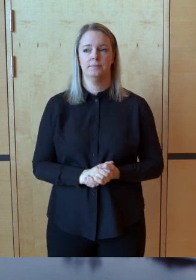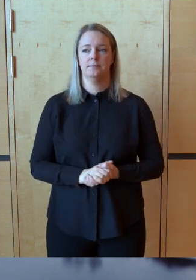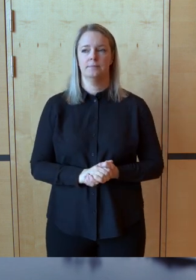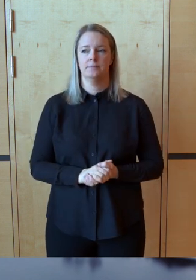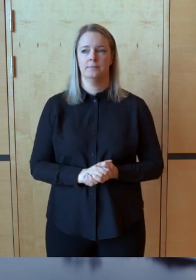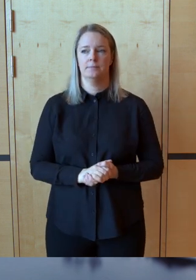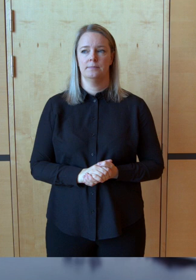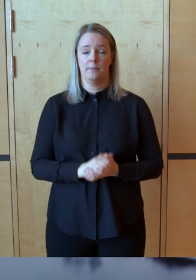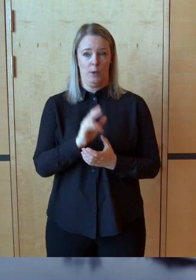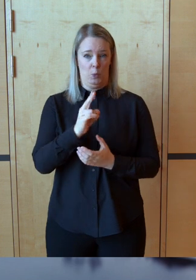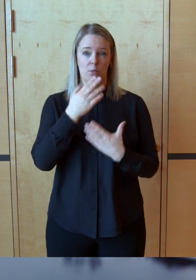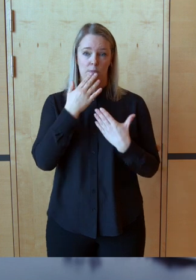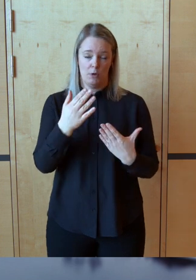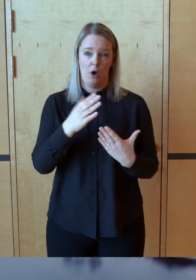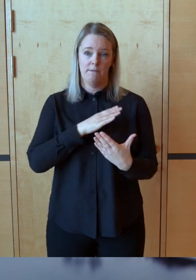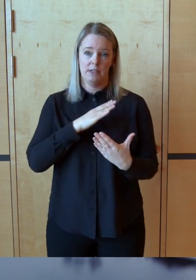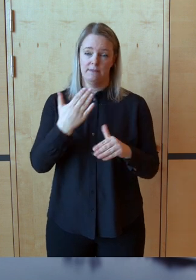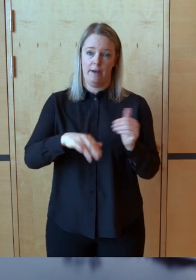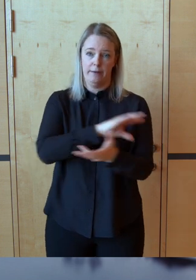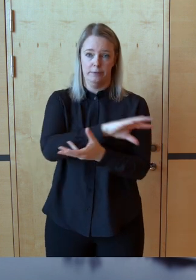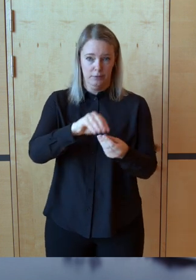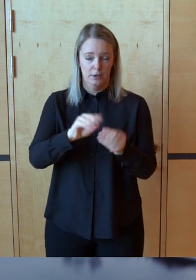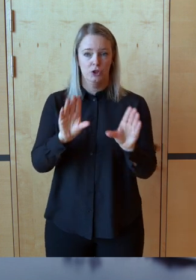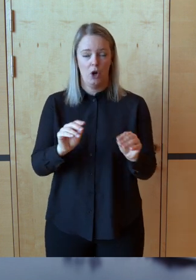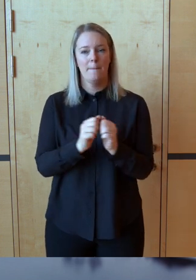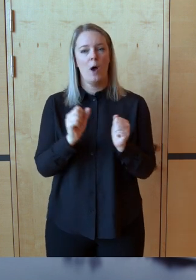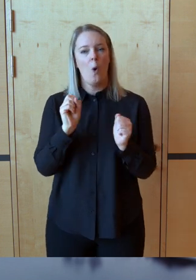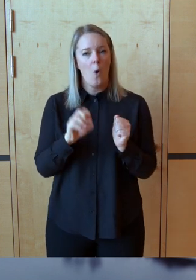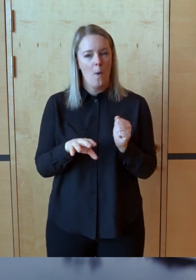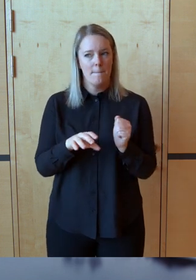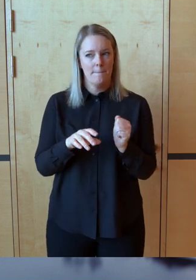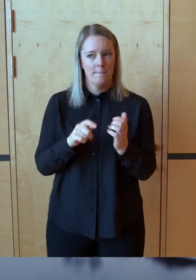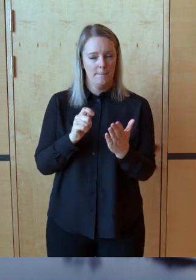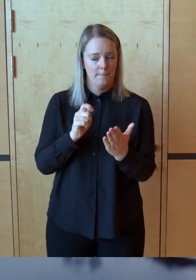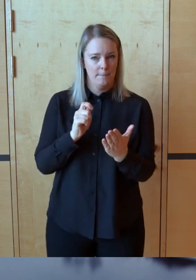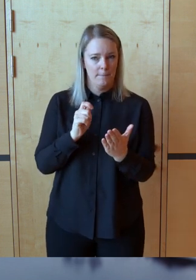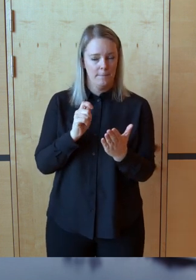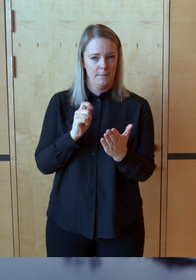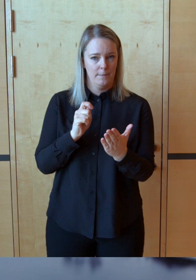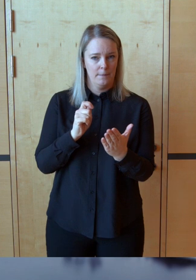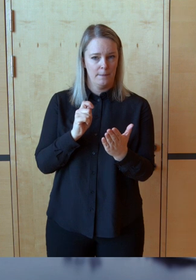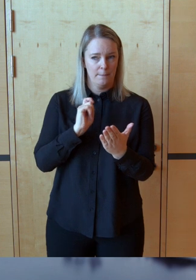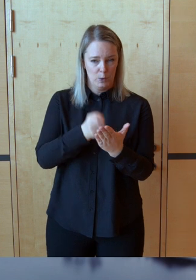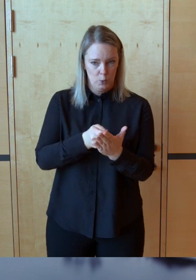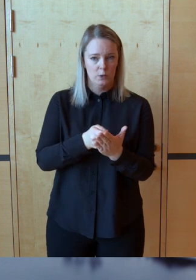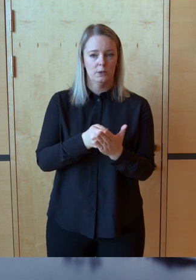Nu är det bra i det läget Vi är tom Om du skulle landa besluten idag va för en skytt att man gör den här utredningen